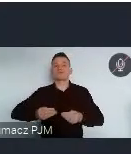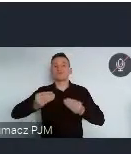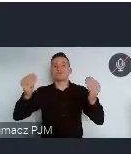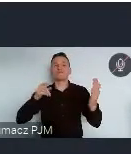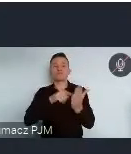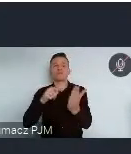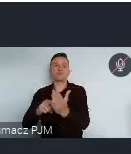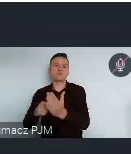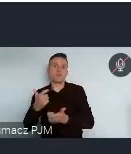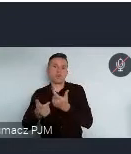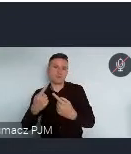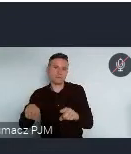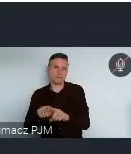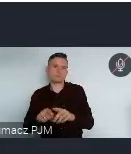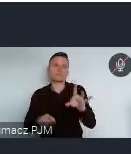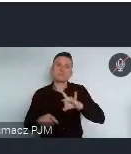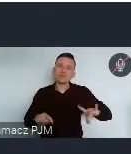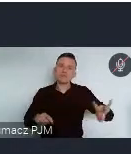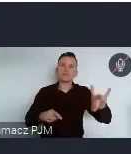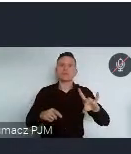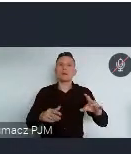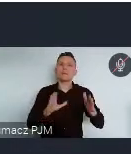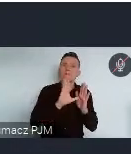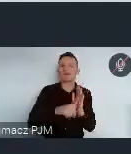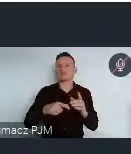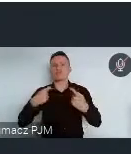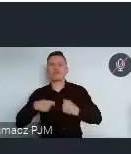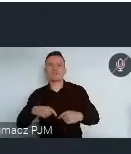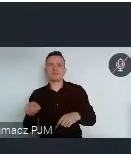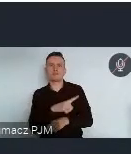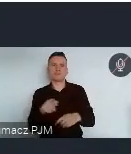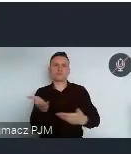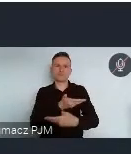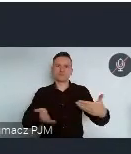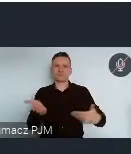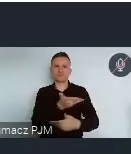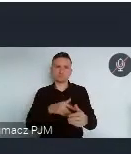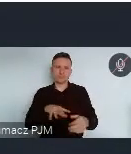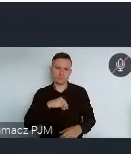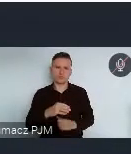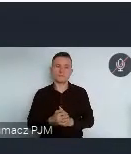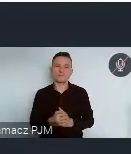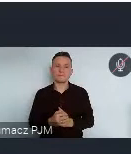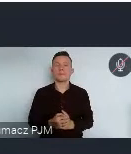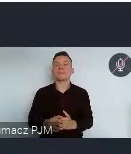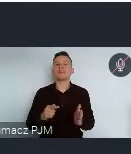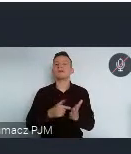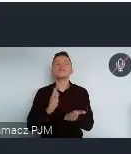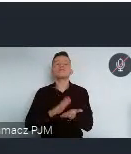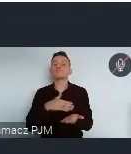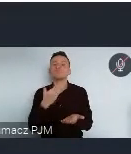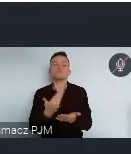na gminy miejsko-wiejskie, które są członkami tego stowarzyszenia. I przykładem tego mogą być doświadczenia